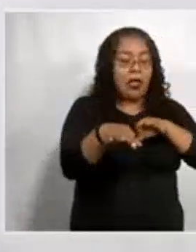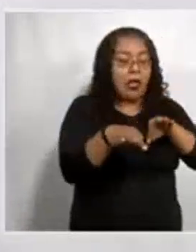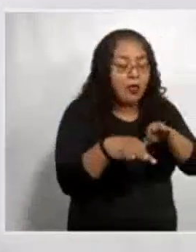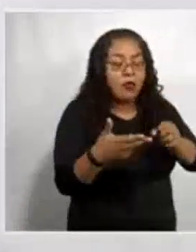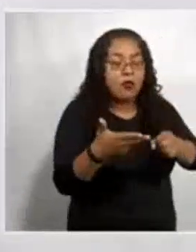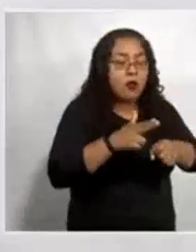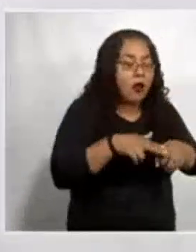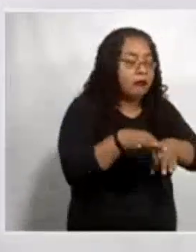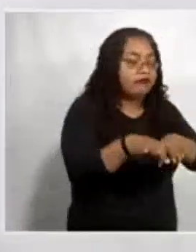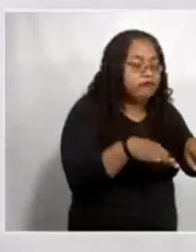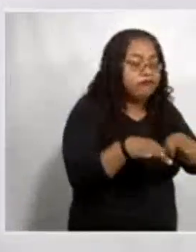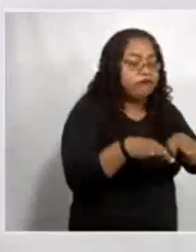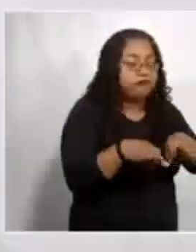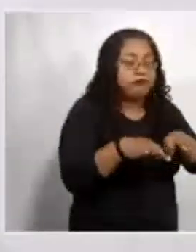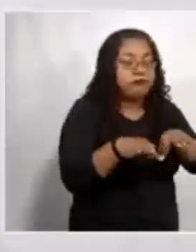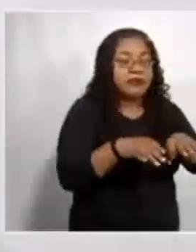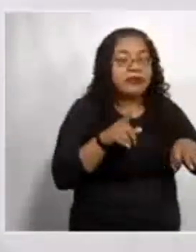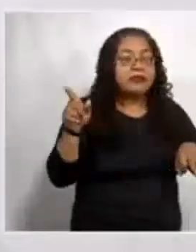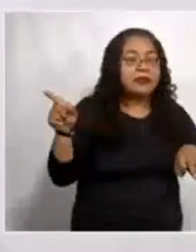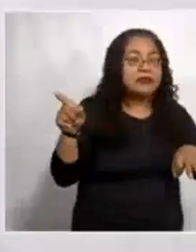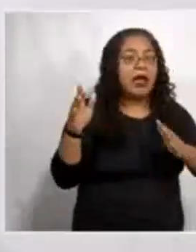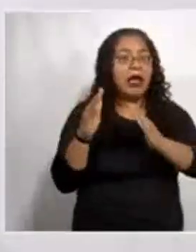pero están pendientes. Y ya el niño ya comió,